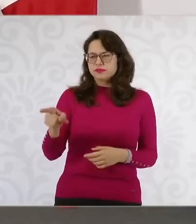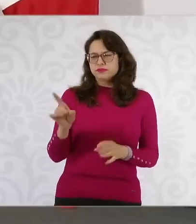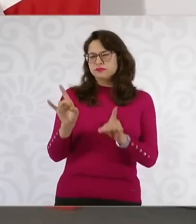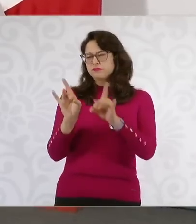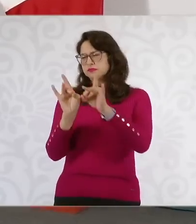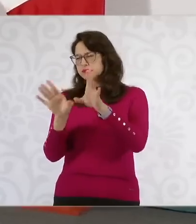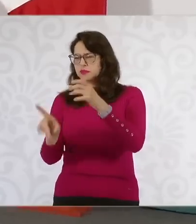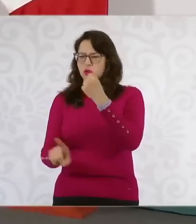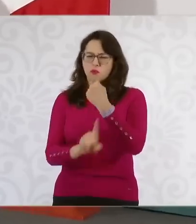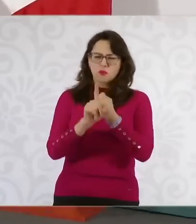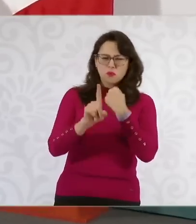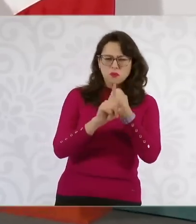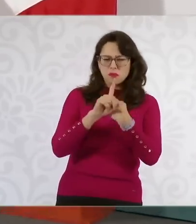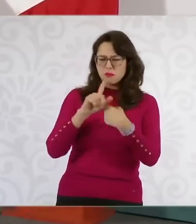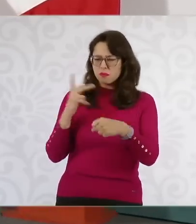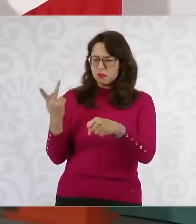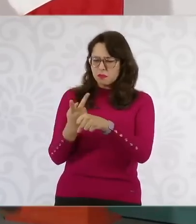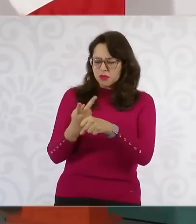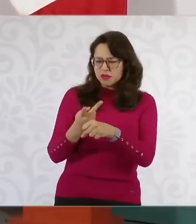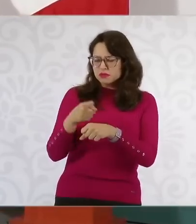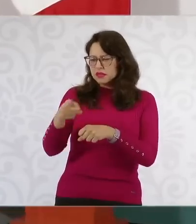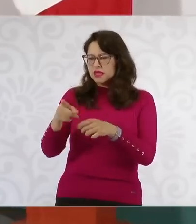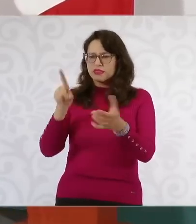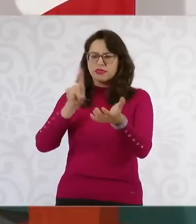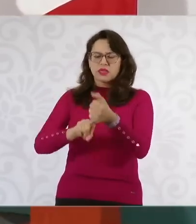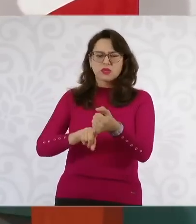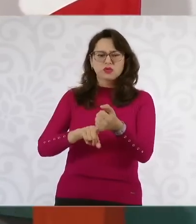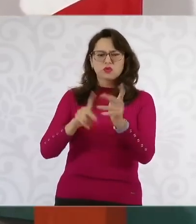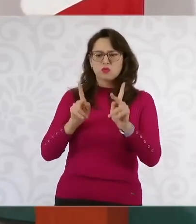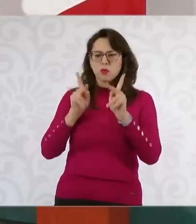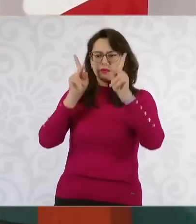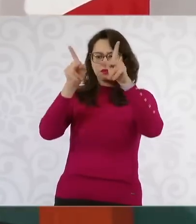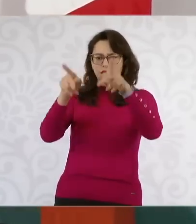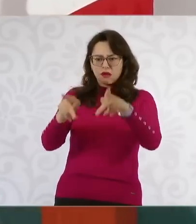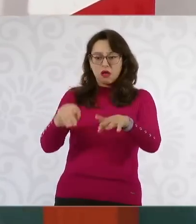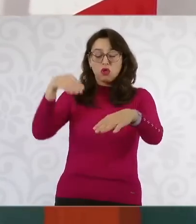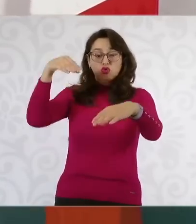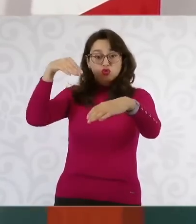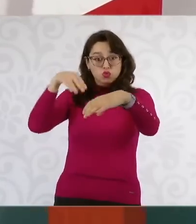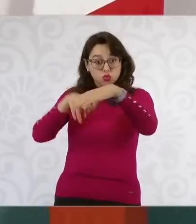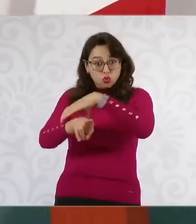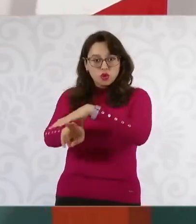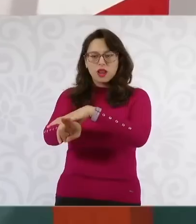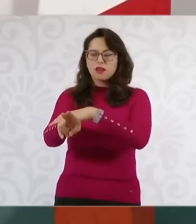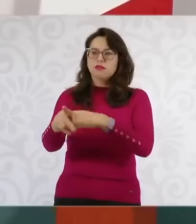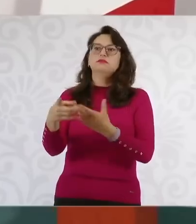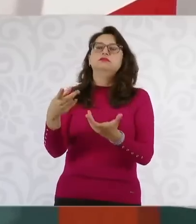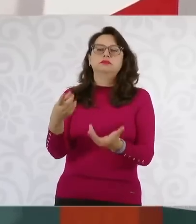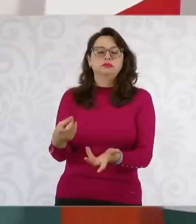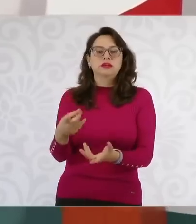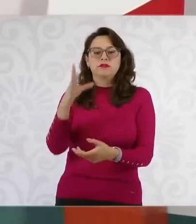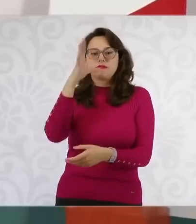relacionados con uno de los túneles que se está construyendo eh Porque no todo es viaducto hay